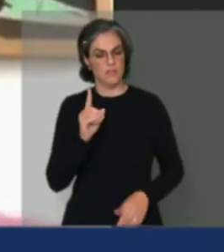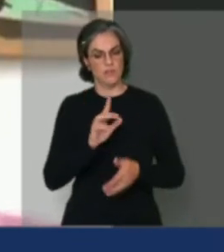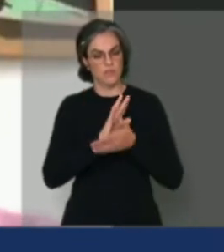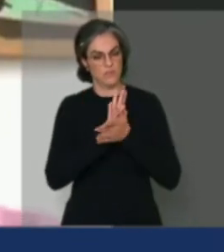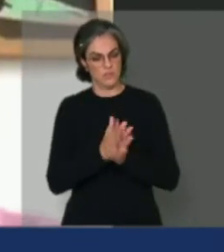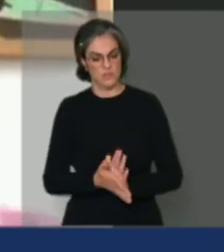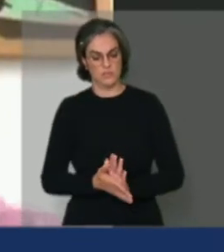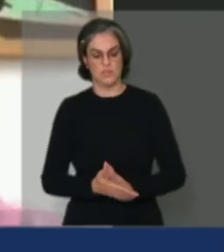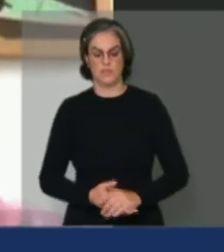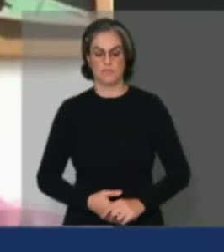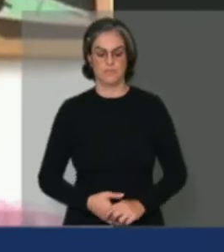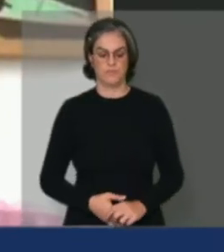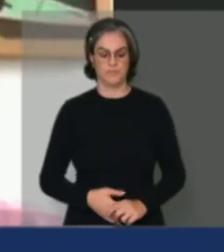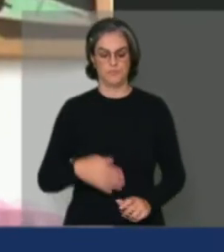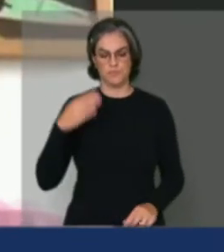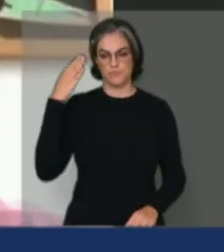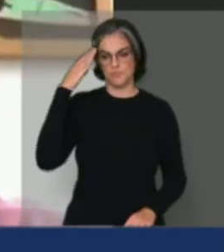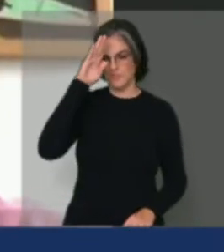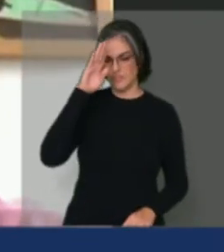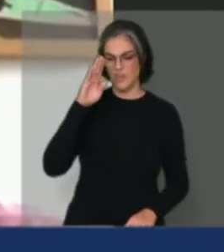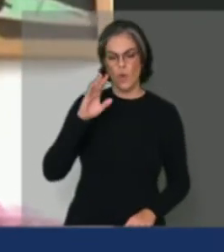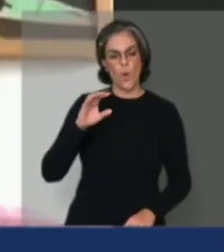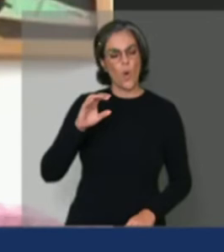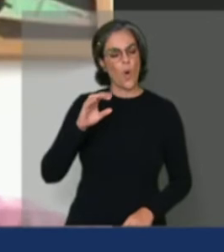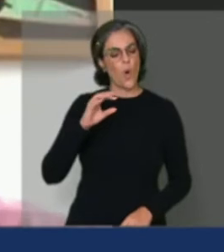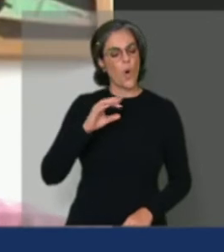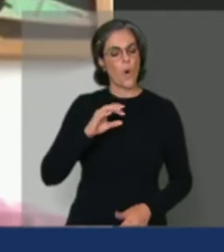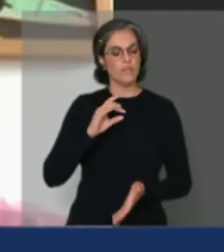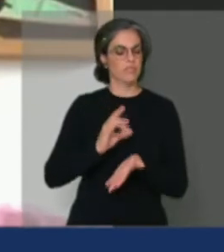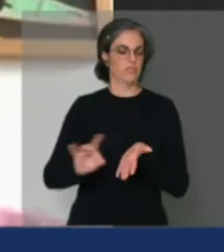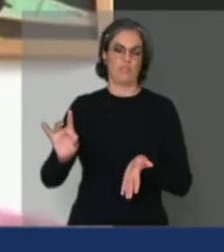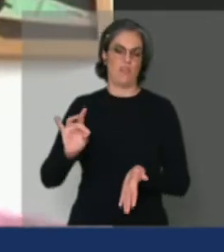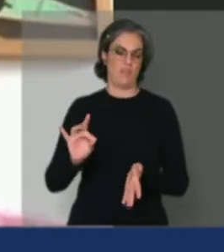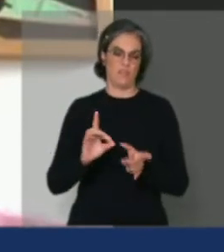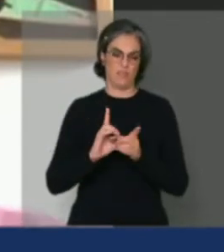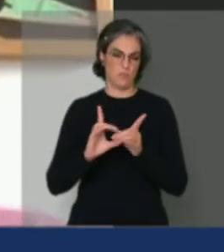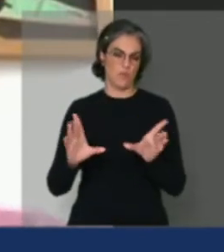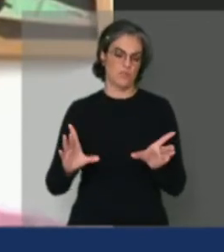NÃO A DESTRUIÇÃO. BOLSONARO ODEIO DEMOCRACIA, E SABE QUE